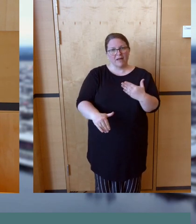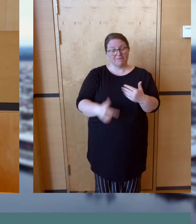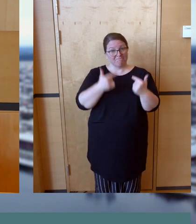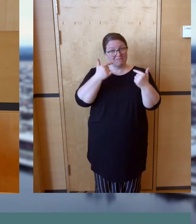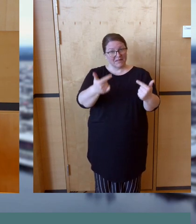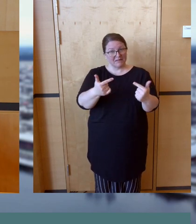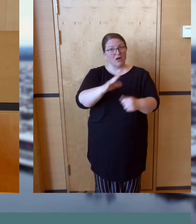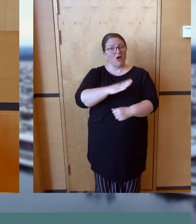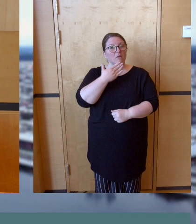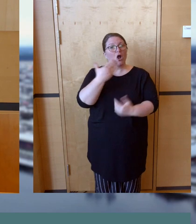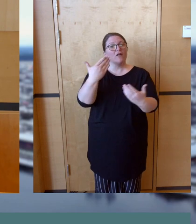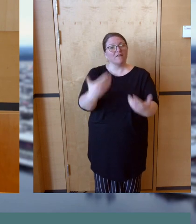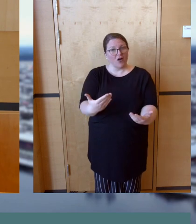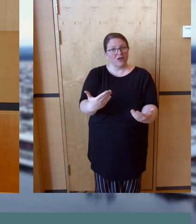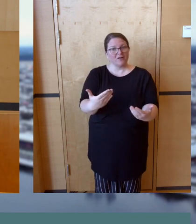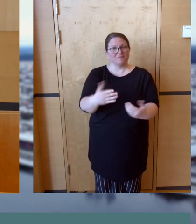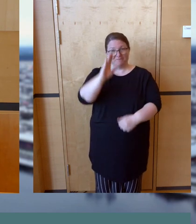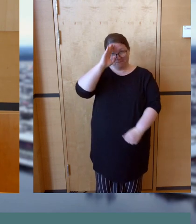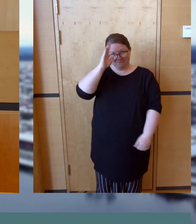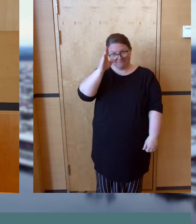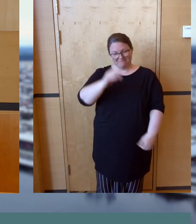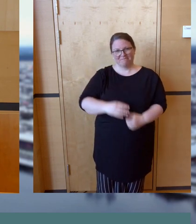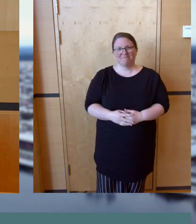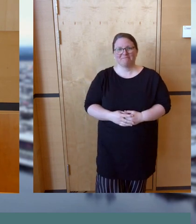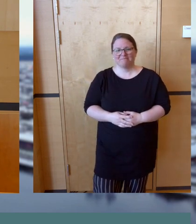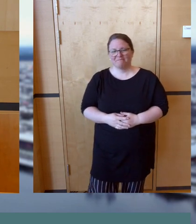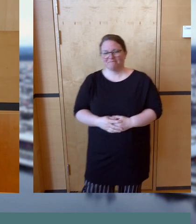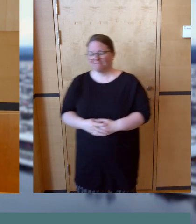Och det och så fortsatte jag lägga till handlingarna inget har anmält Kan vi få uppdraget